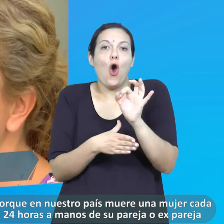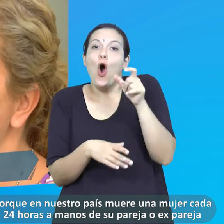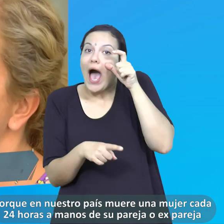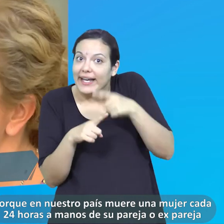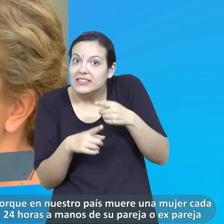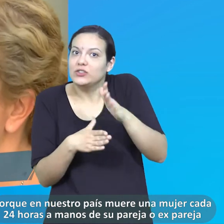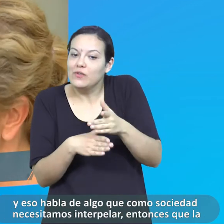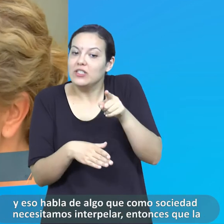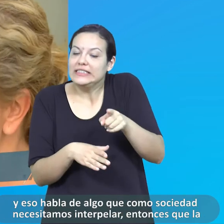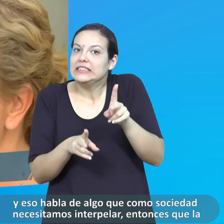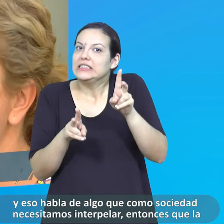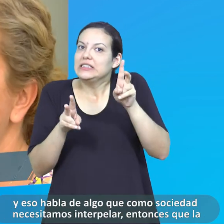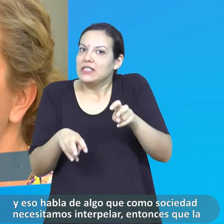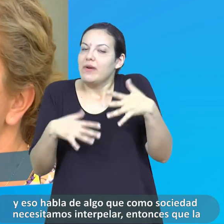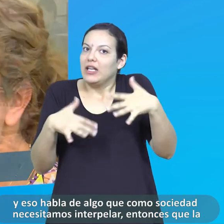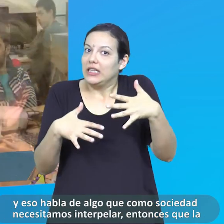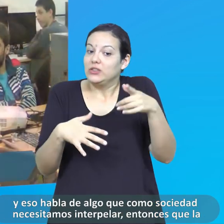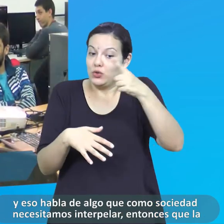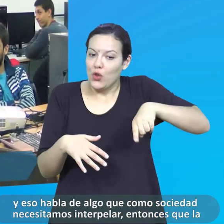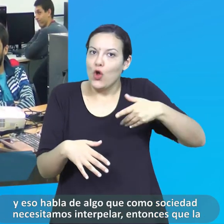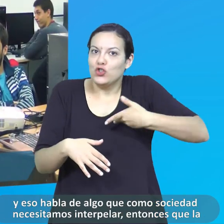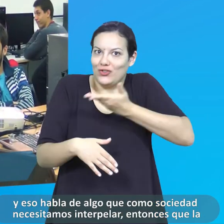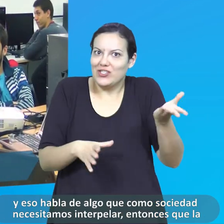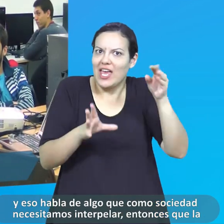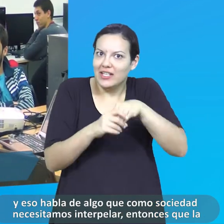y eso habla de algo que como sociedad necesitamos interpelar,